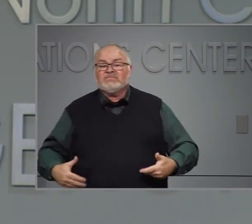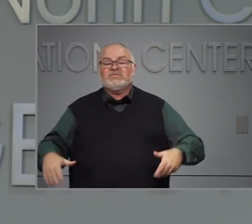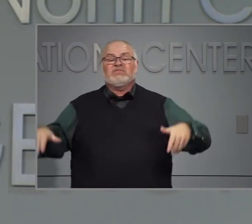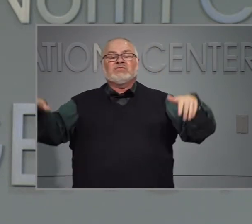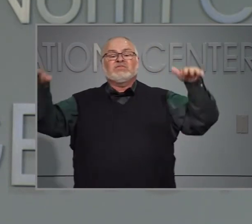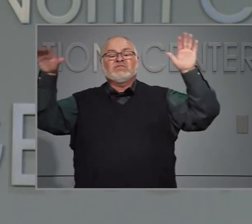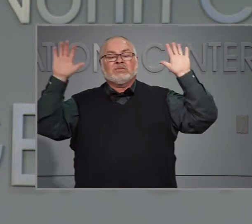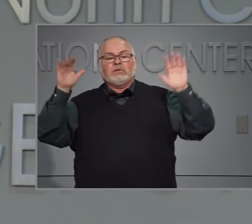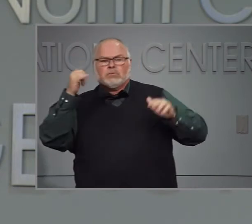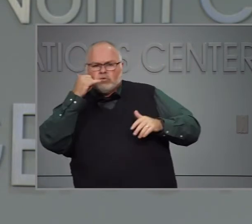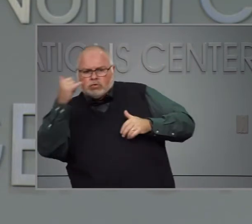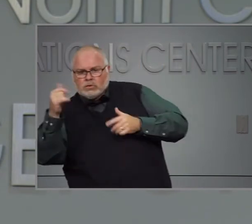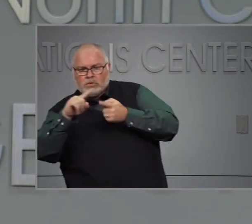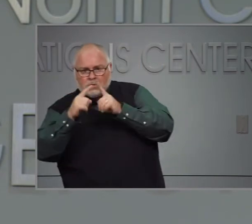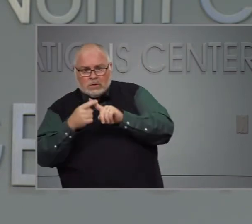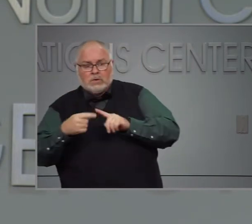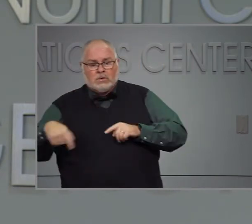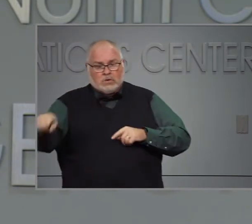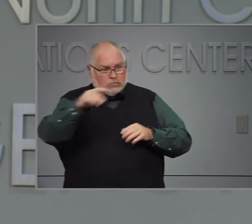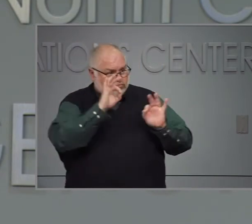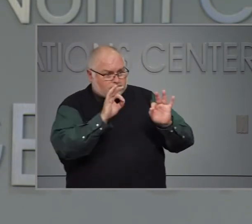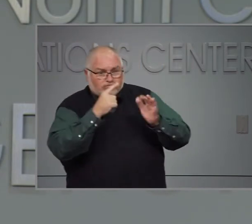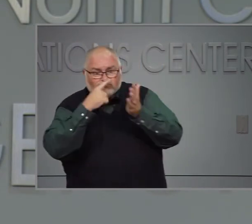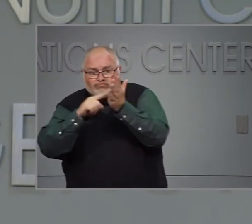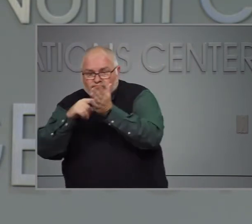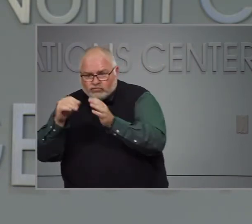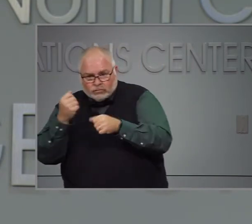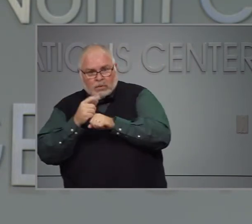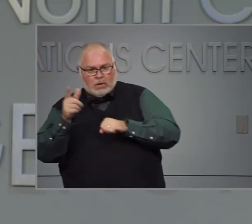pandemia y durante la limpieza de Isaías.